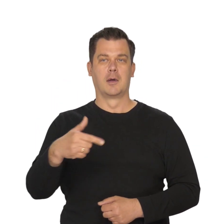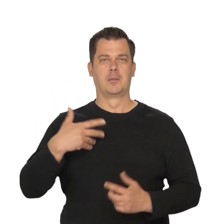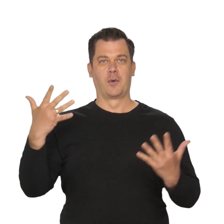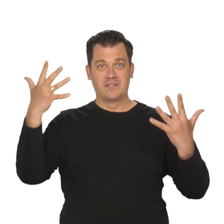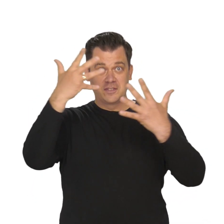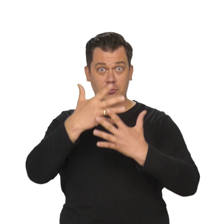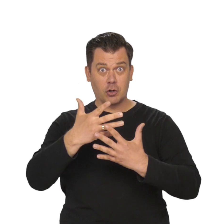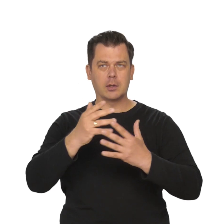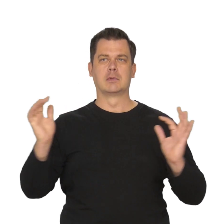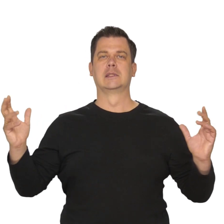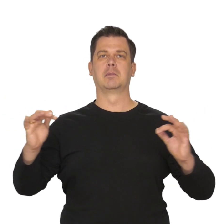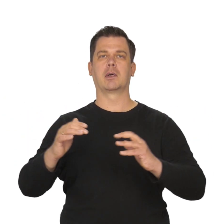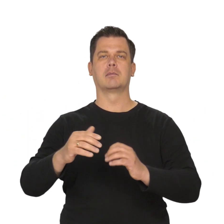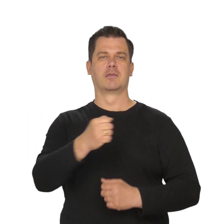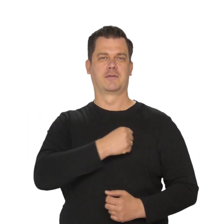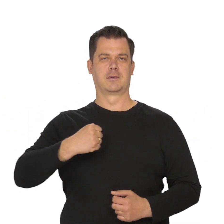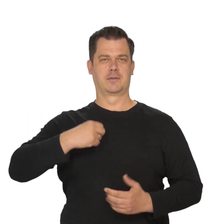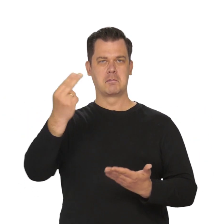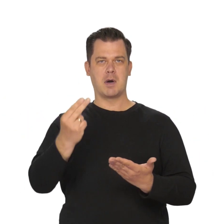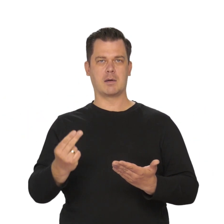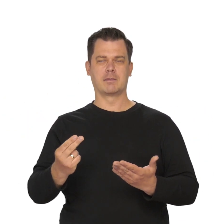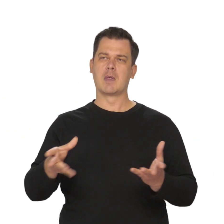wieczorne zebrania warszawskich malarzy